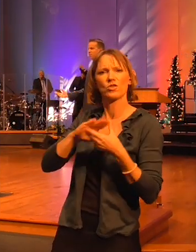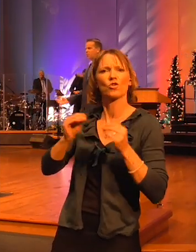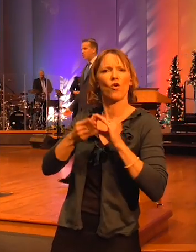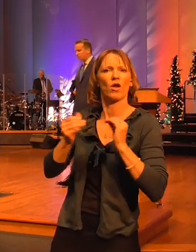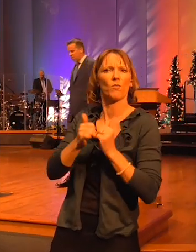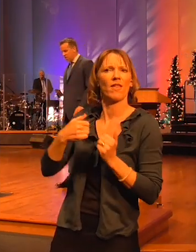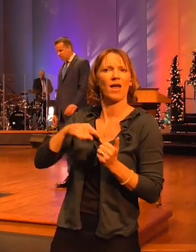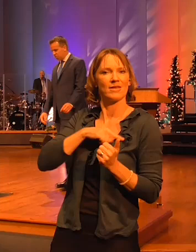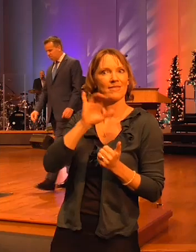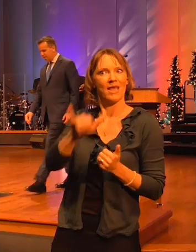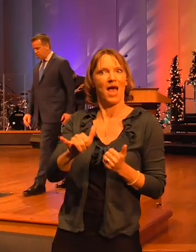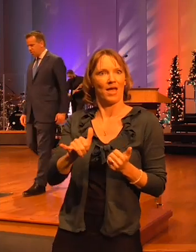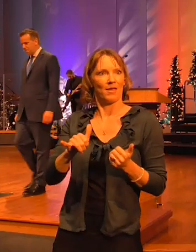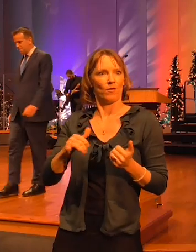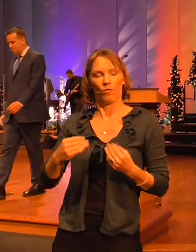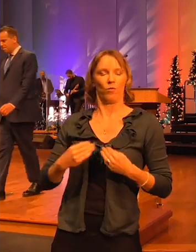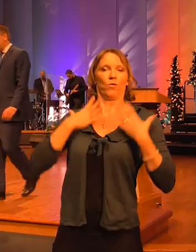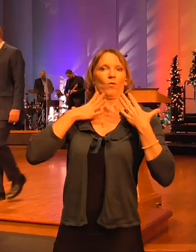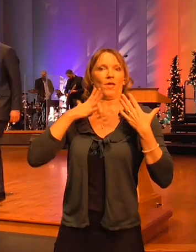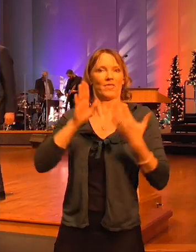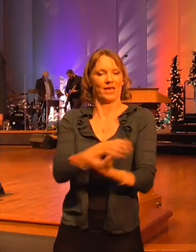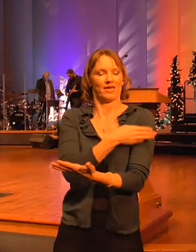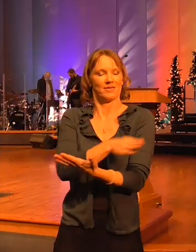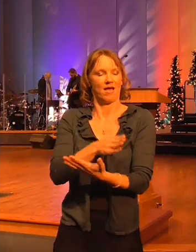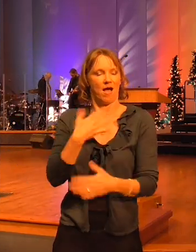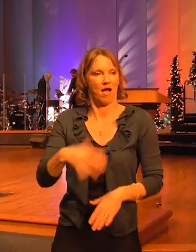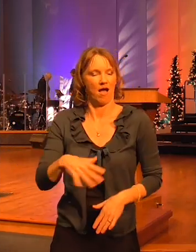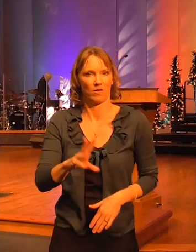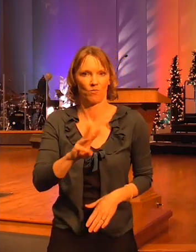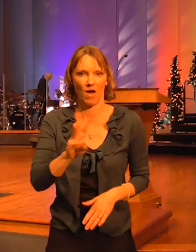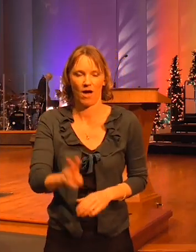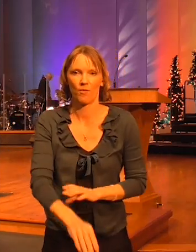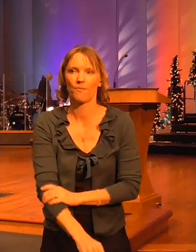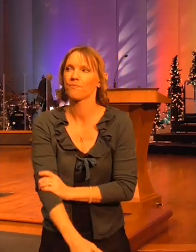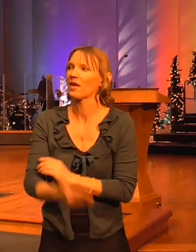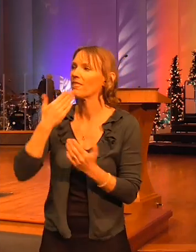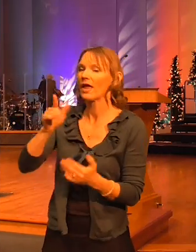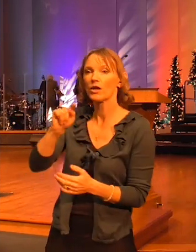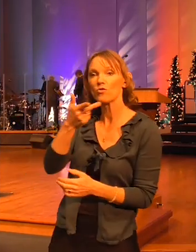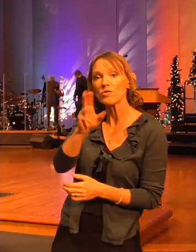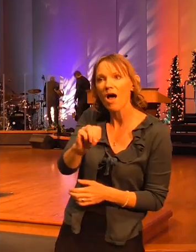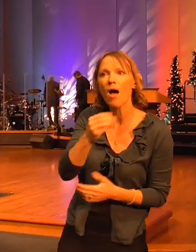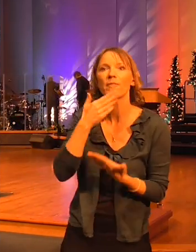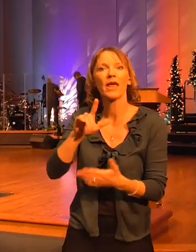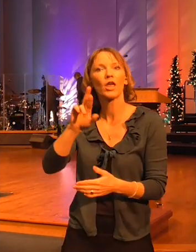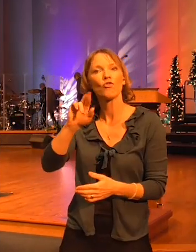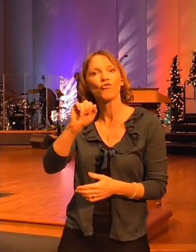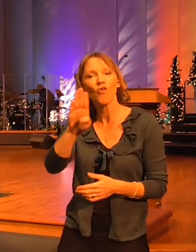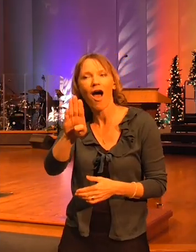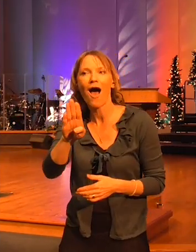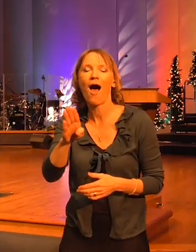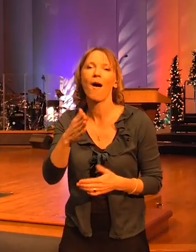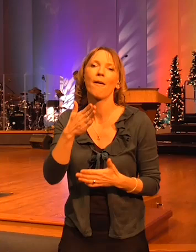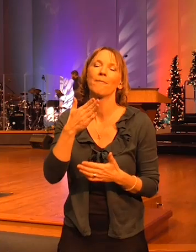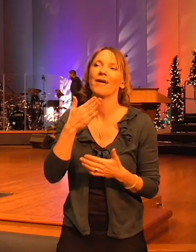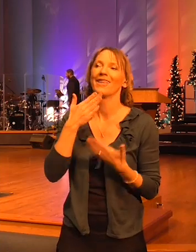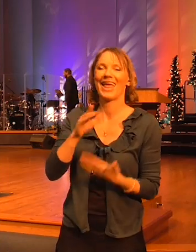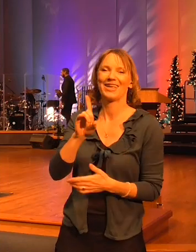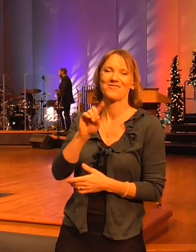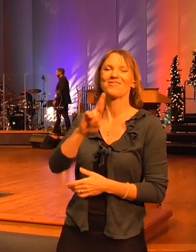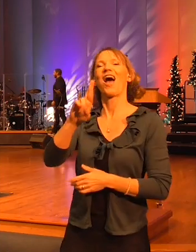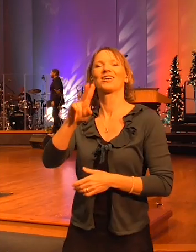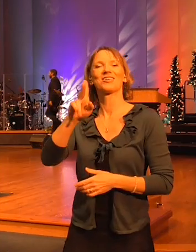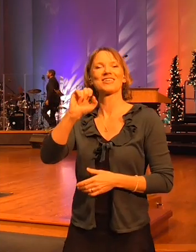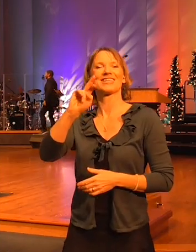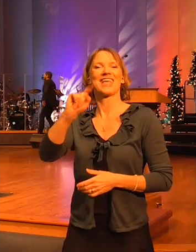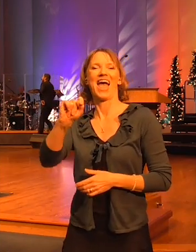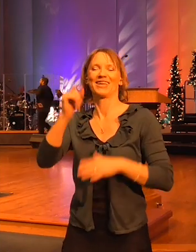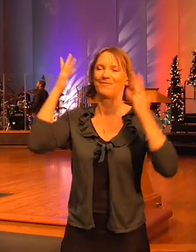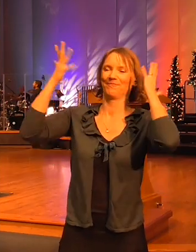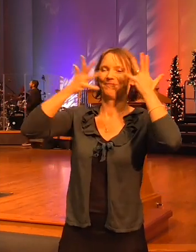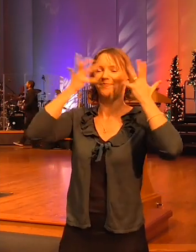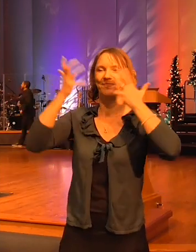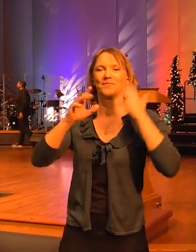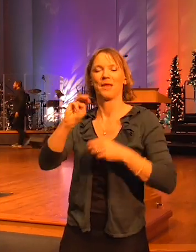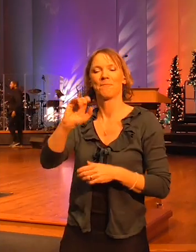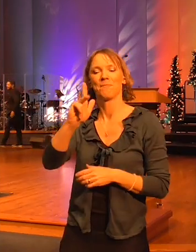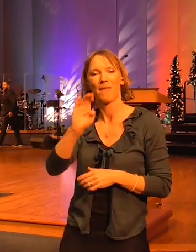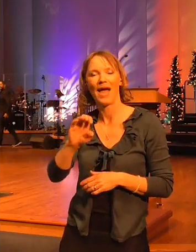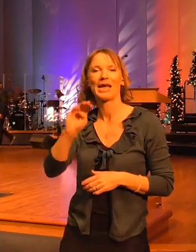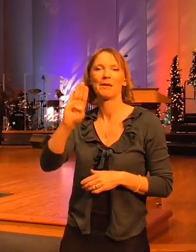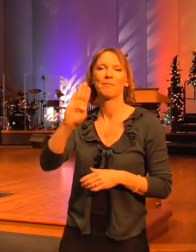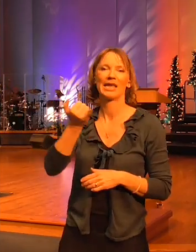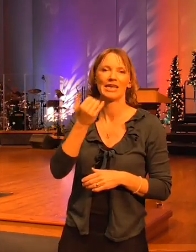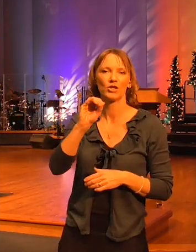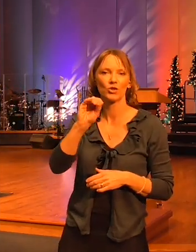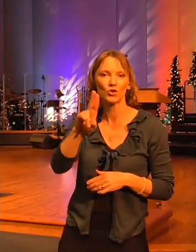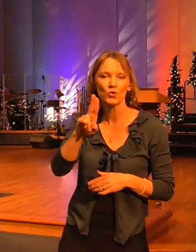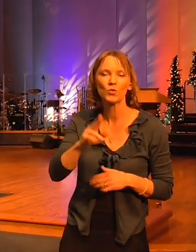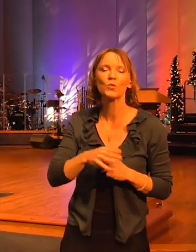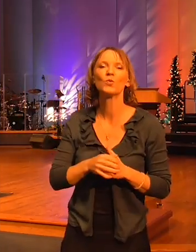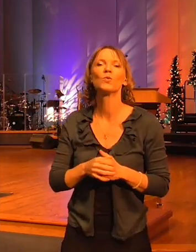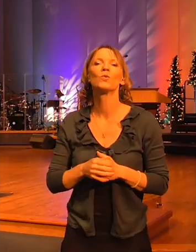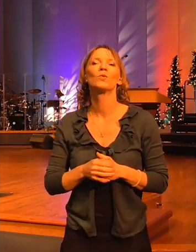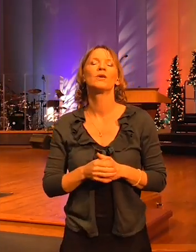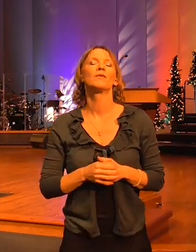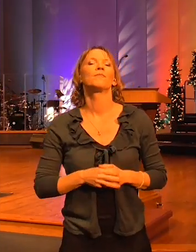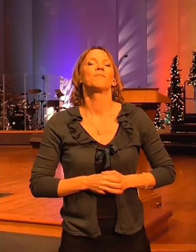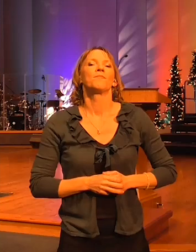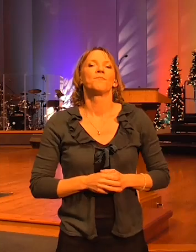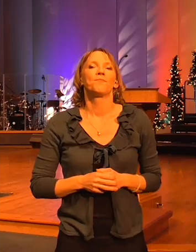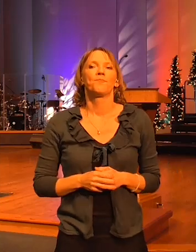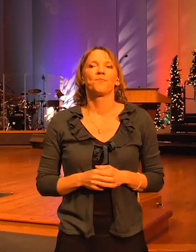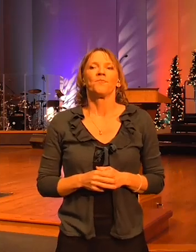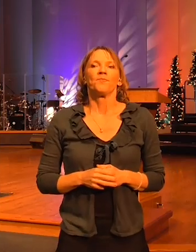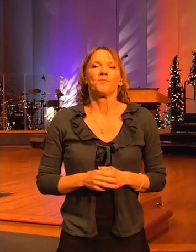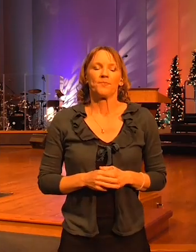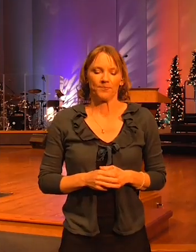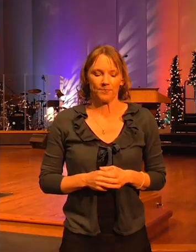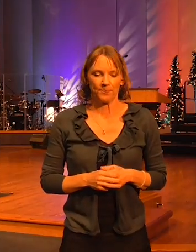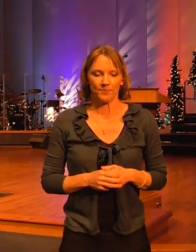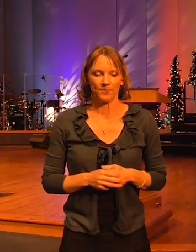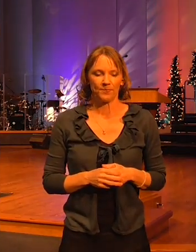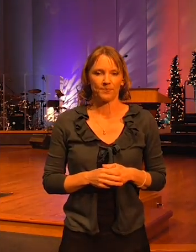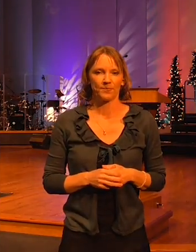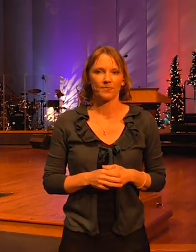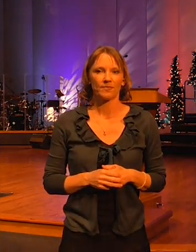canción? Muchas gracias Tom, gracias Rob Dr. Kent Mike [Aplausos] Fu, es nuestra temporada navideña aquí en